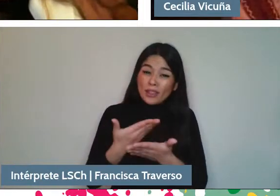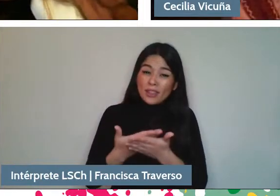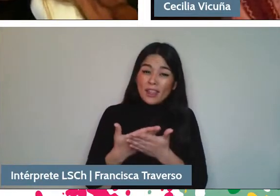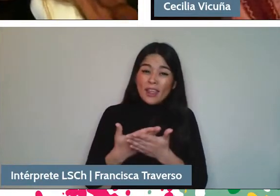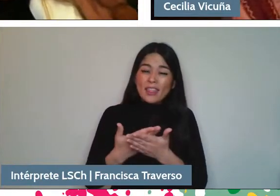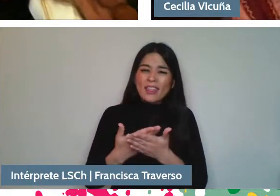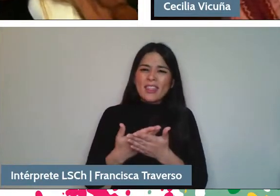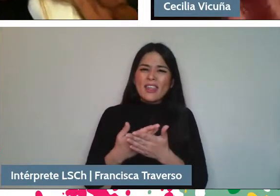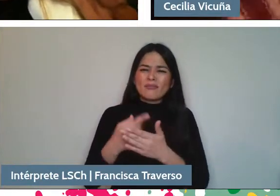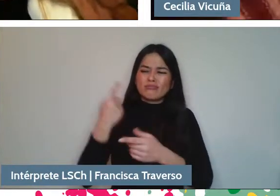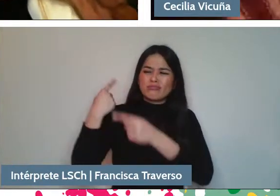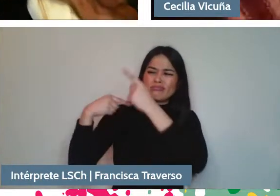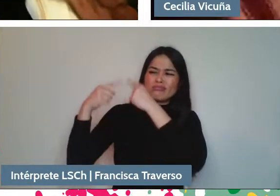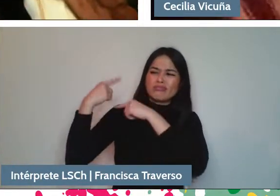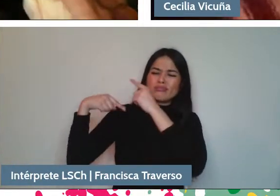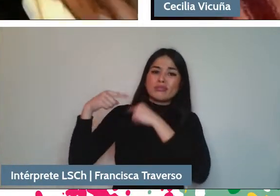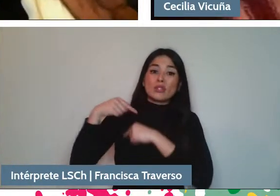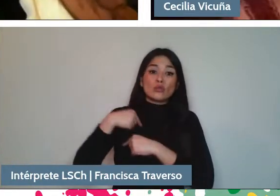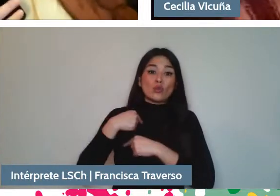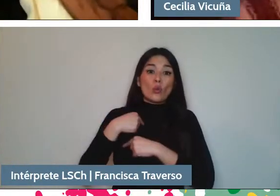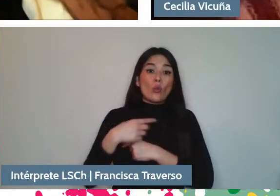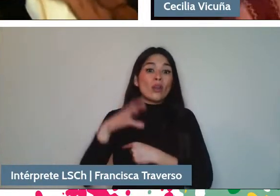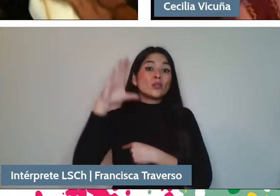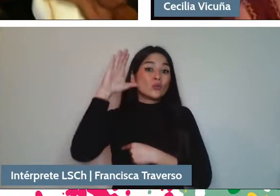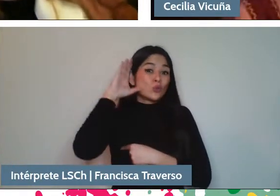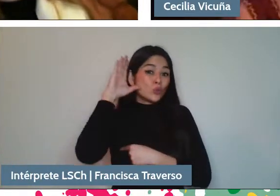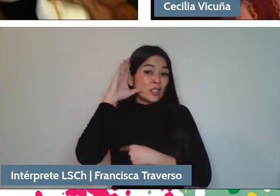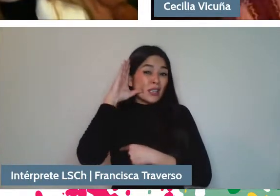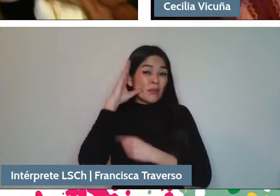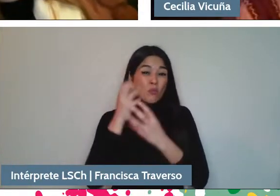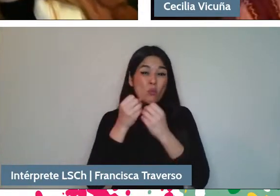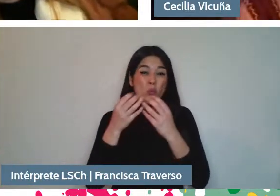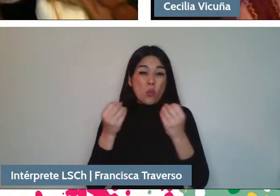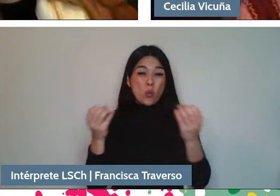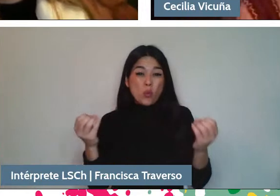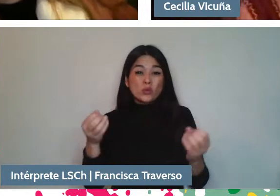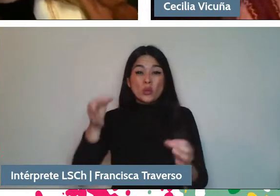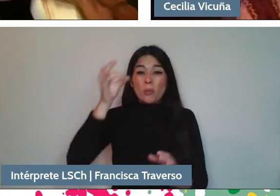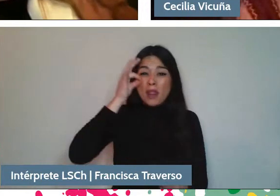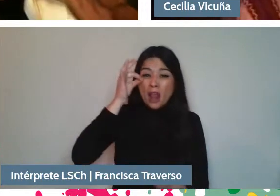Estuve escuchandote mucho, viendo distintas conferencias que has hecho